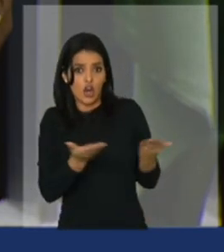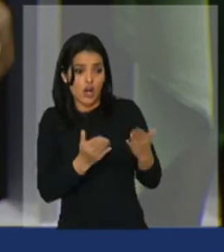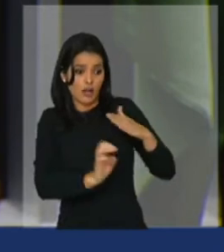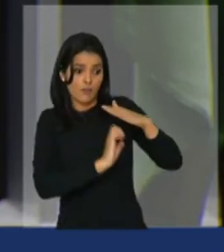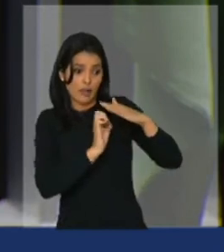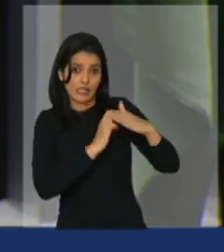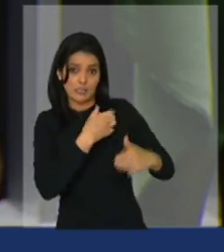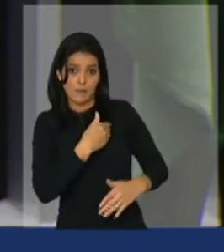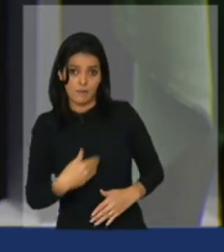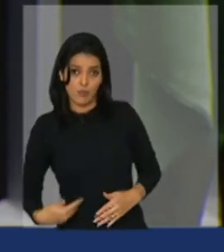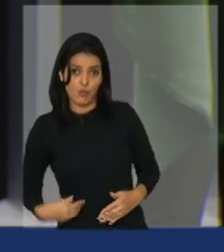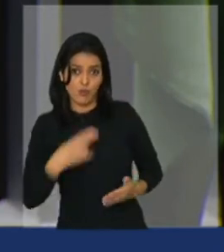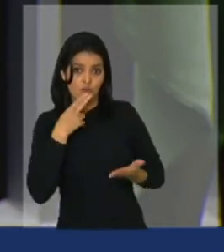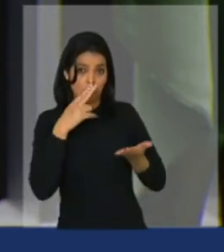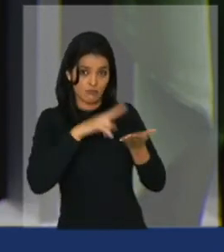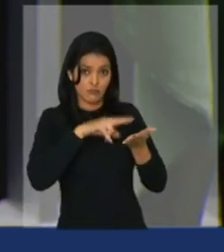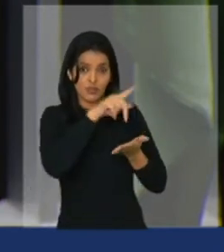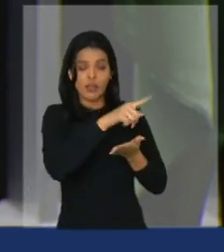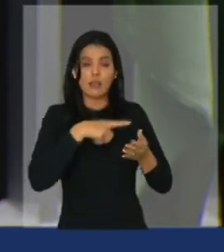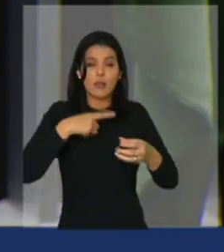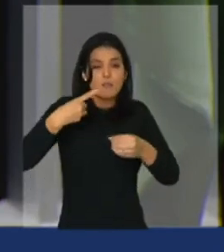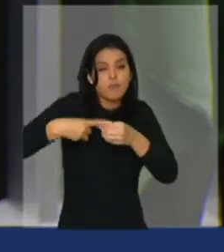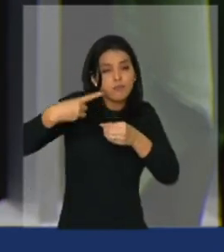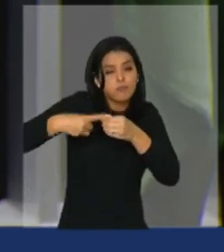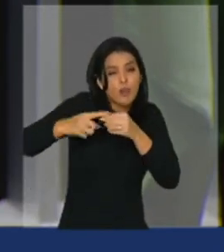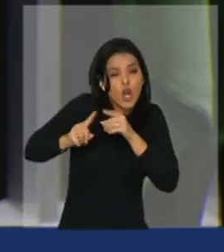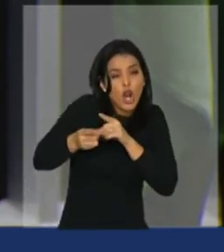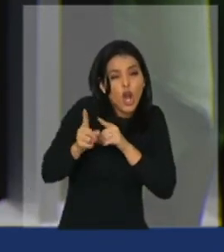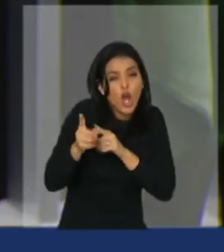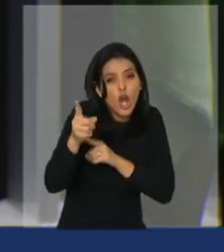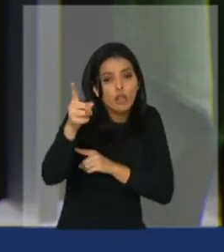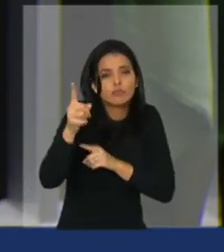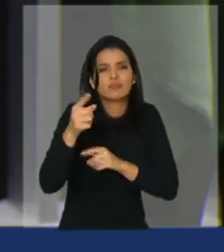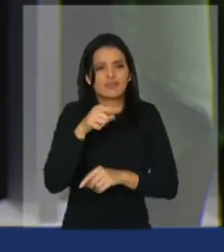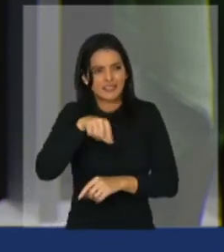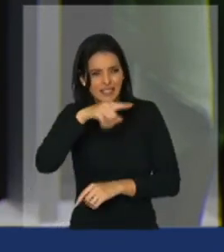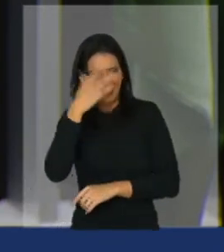CASO, VAI FAZER ISSO? NÃO VAI MESMO. E... JUNTA-SE O BOLSONARO, JUNTO COM PAULO